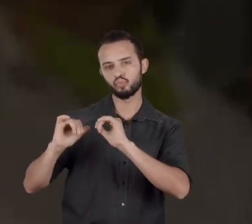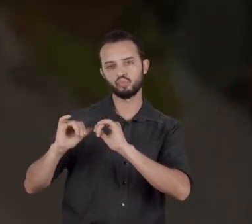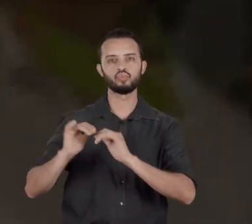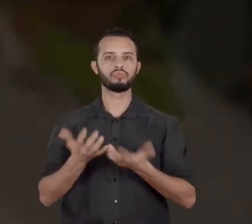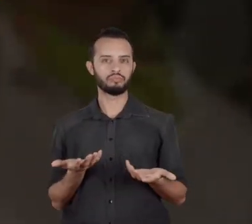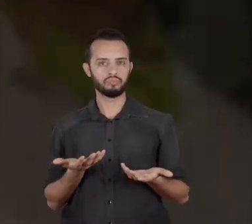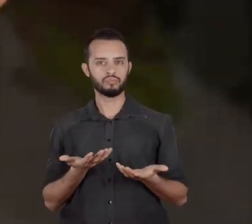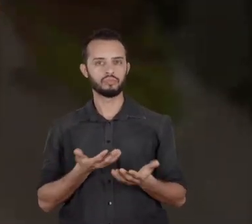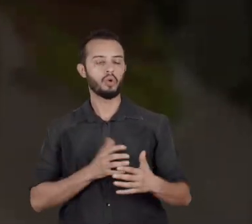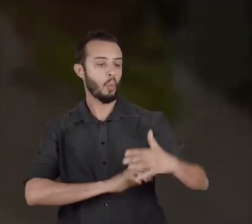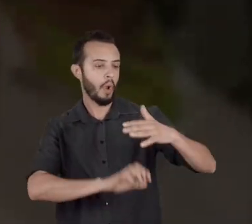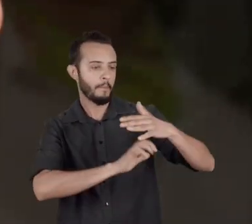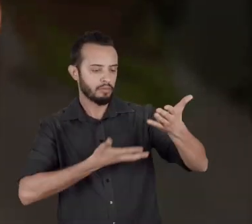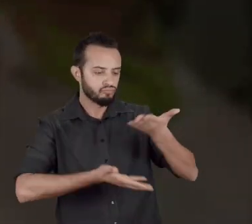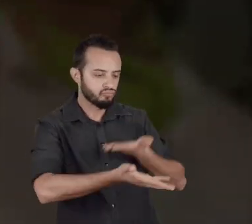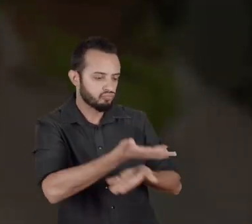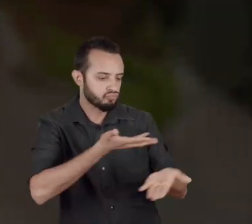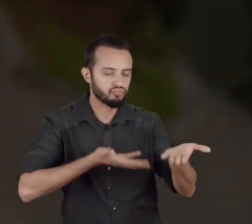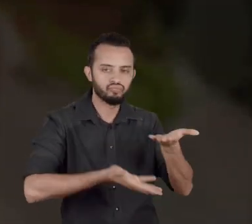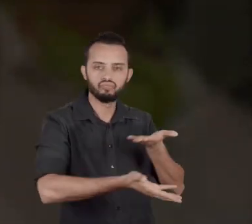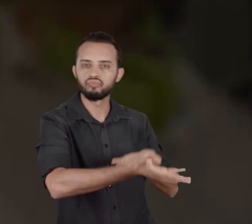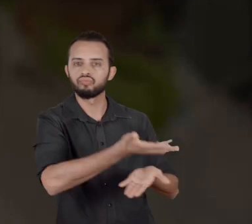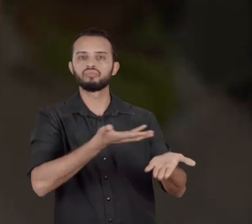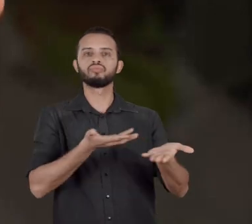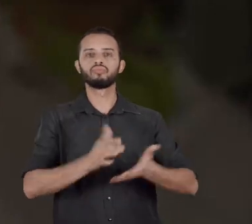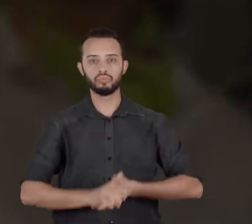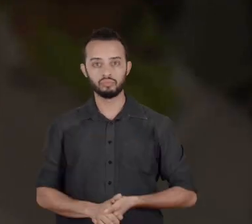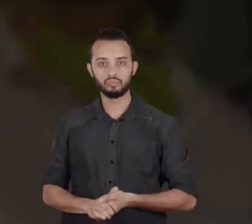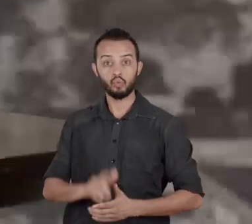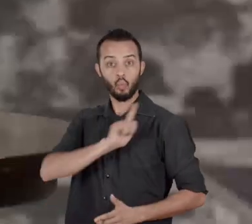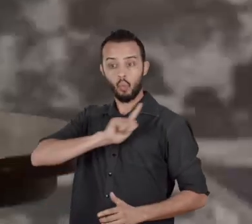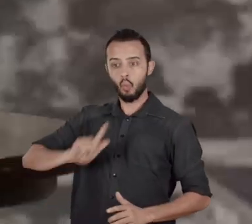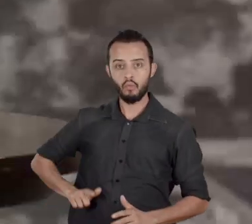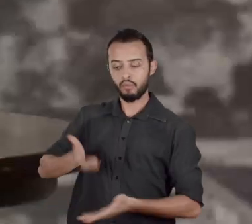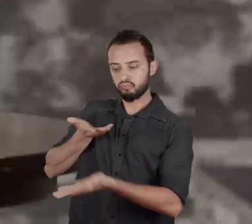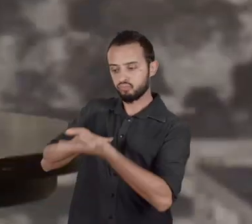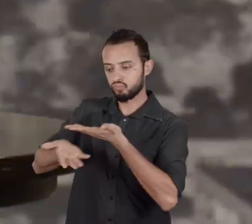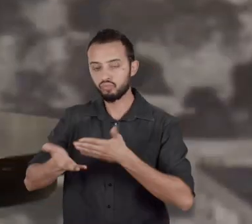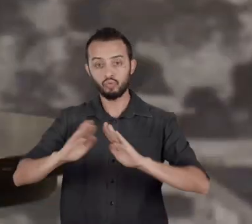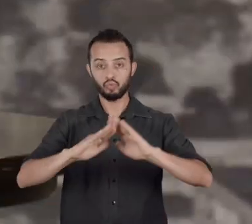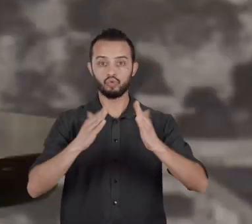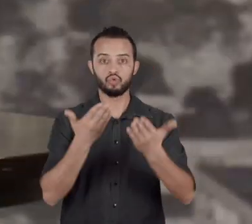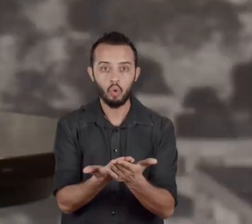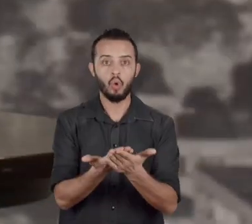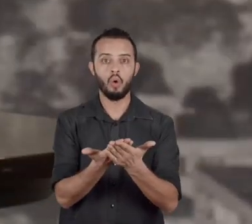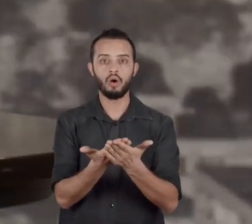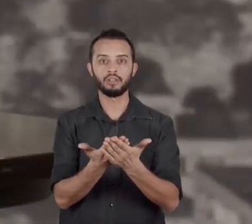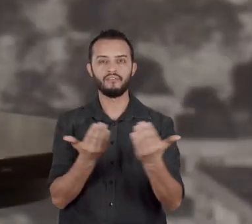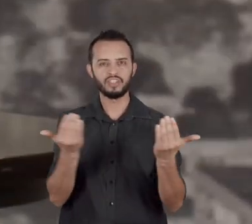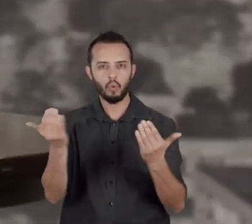sua vida com a sua empresa, com o Estado, com a sua escola, com as instituições estão a sua volta.